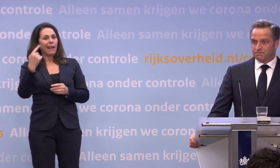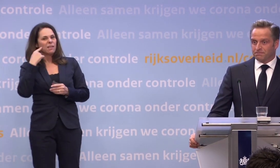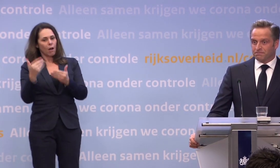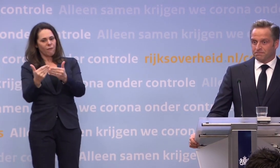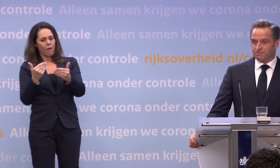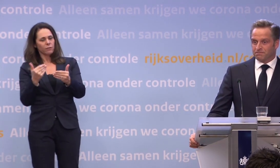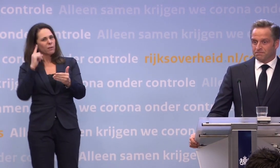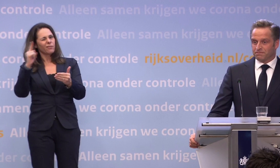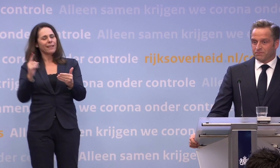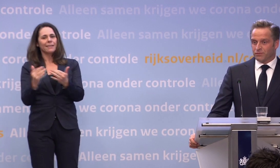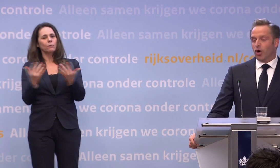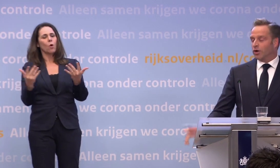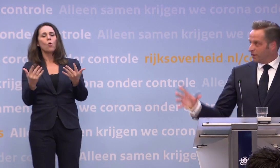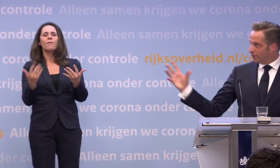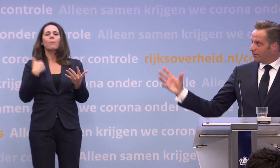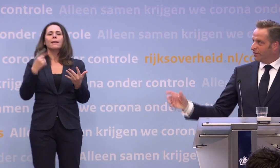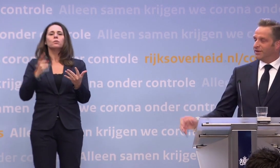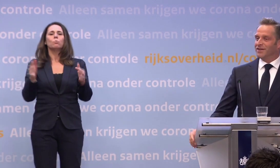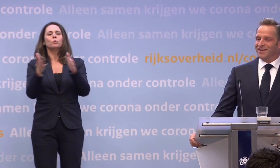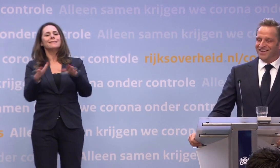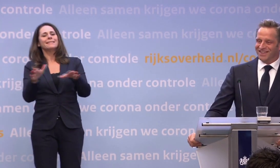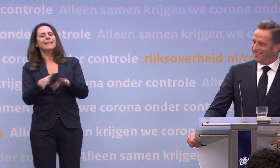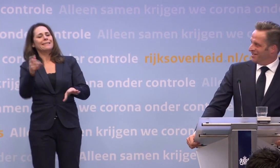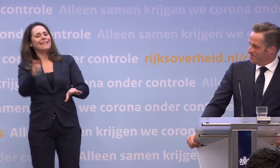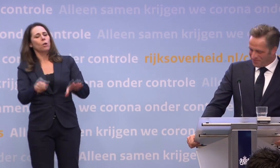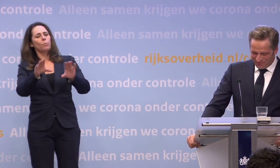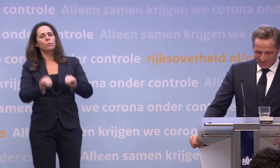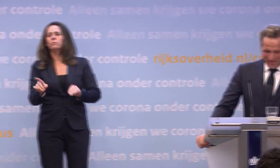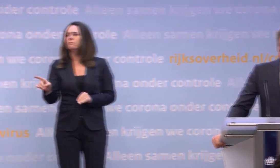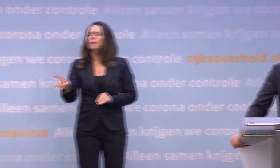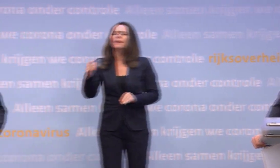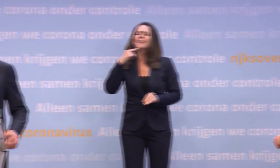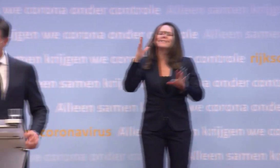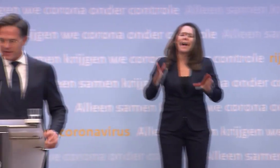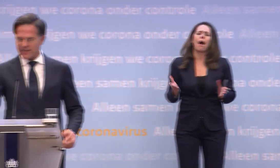...nog niet weten voor hoeveel mensen we kerstinkopen moeten doen? Ik zei al: Voor de kerst gaan we alles eraan doen...